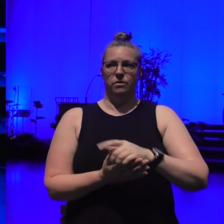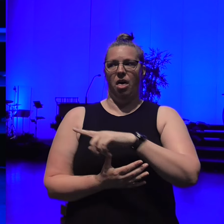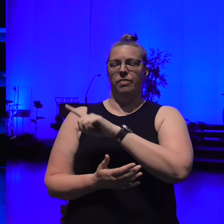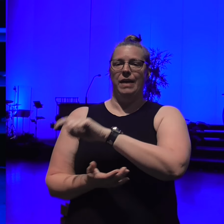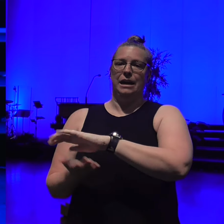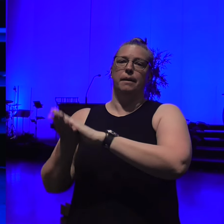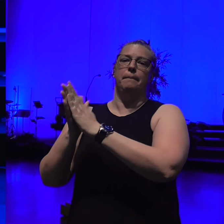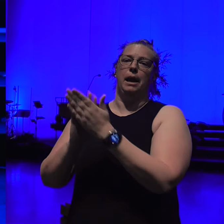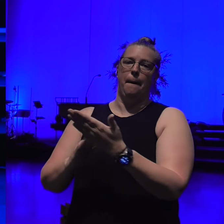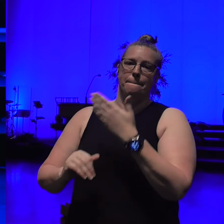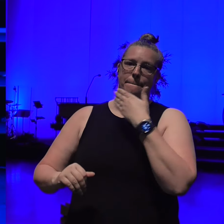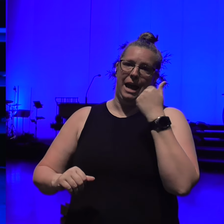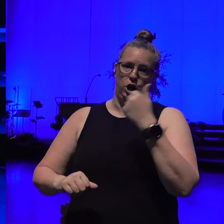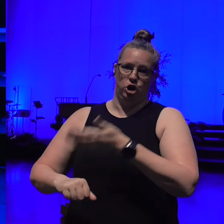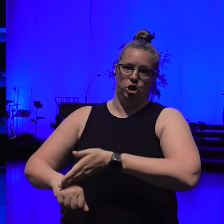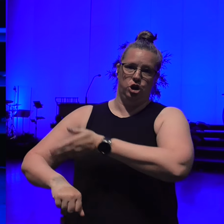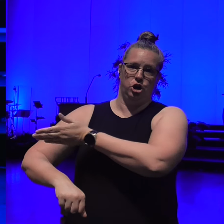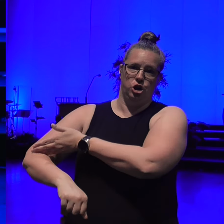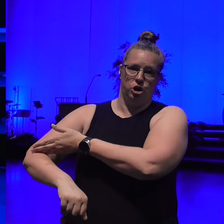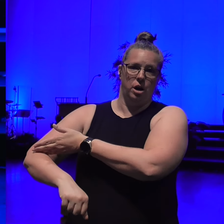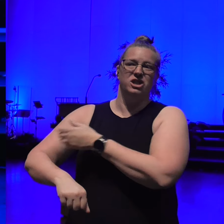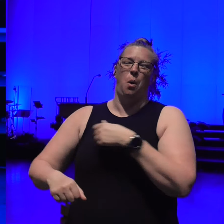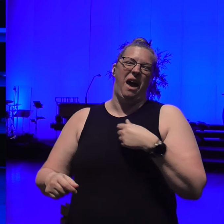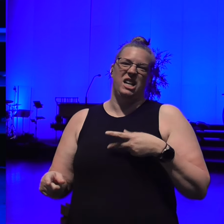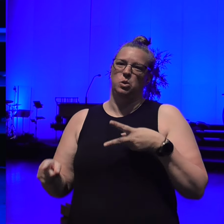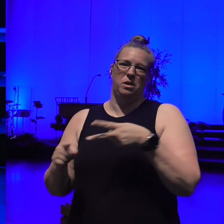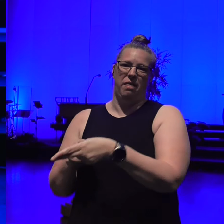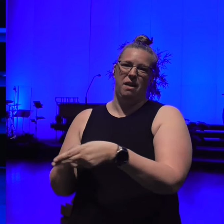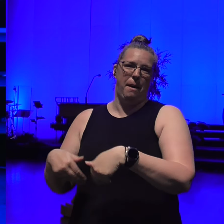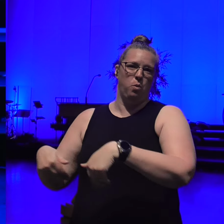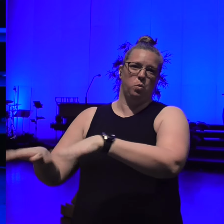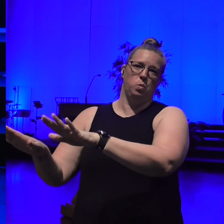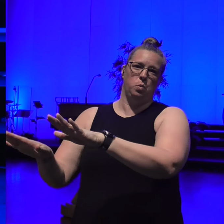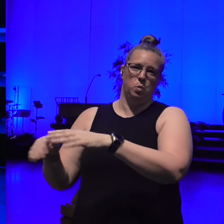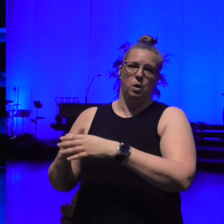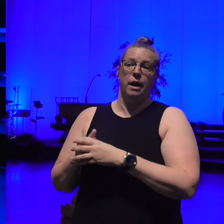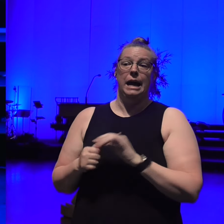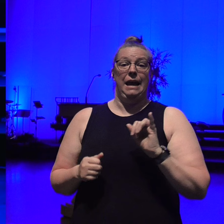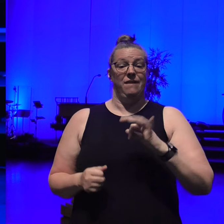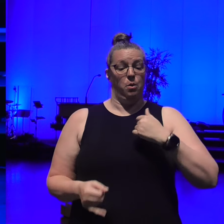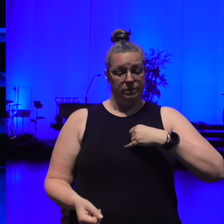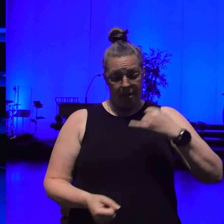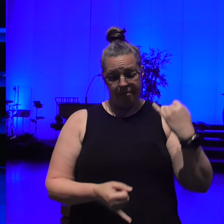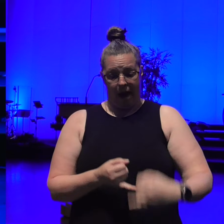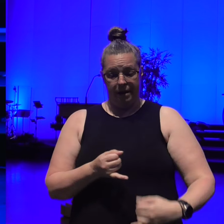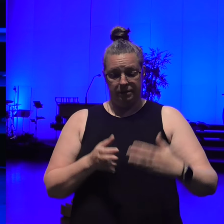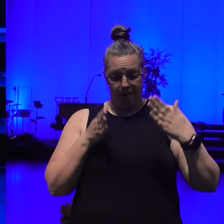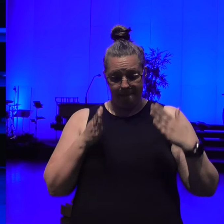tuve que sacar a esta persona de mi vida porque si iba a ser la última persona en la tierra